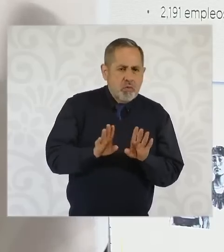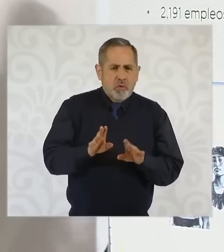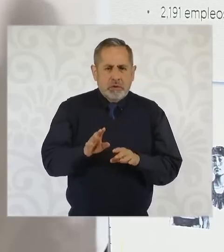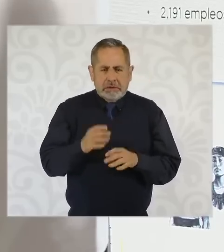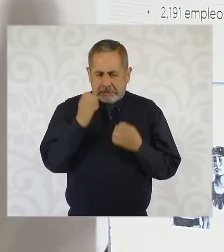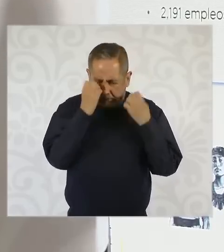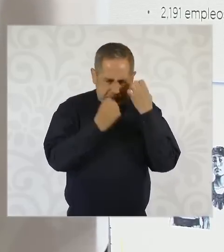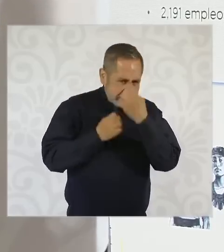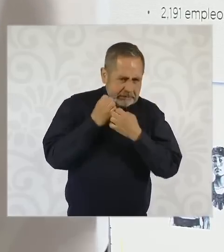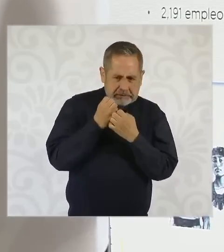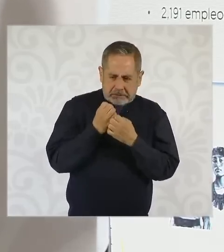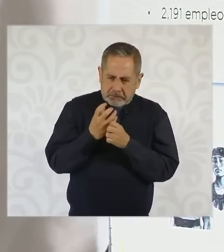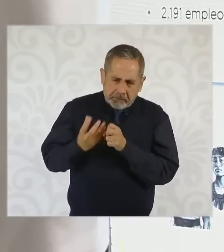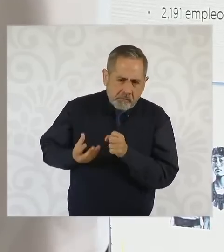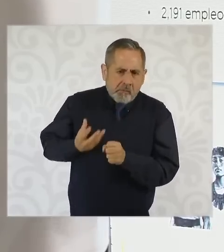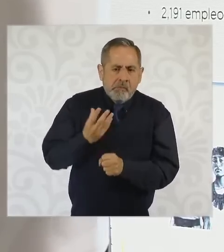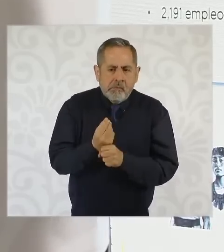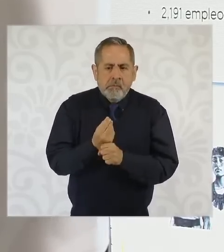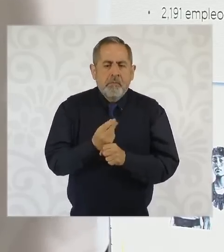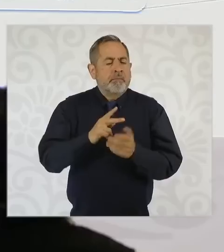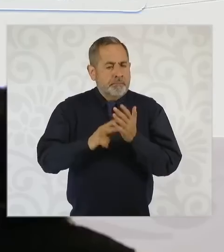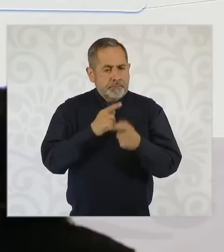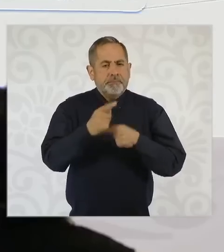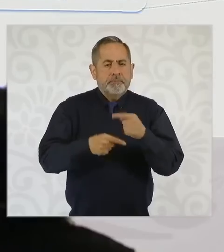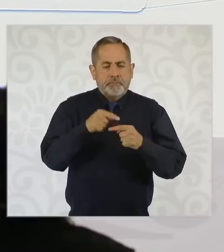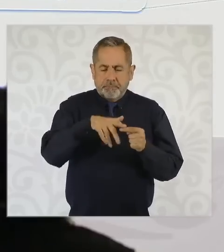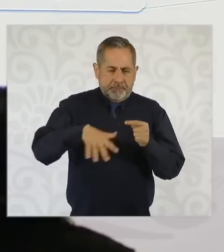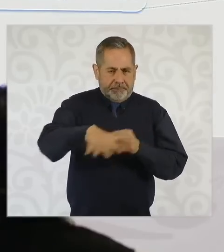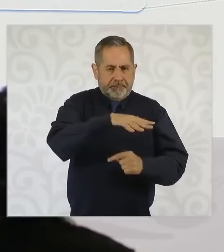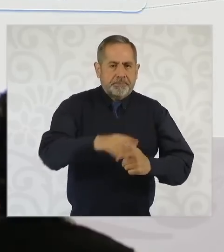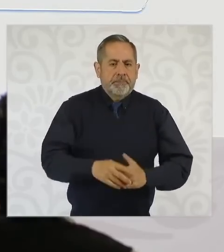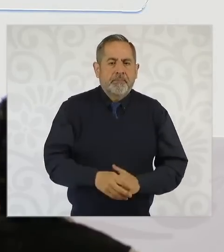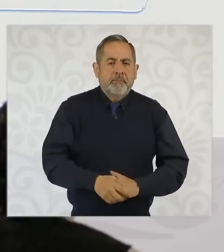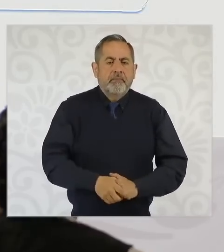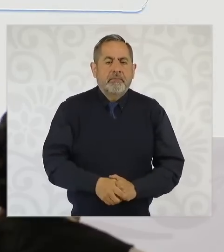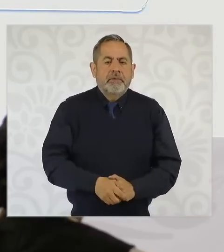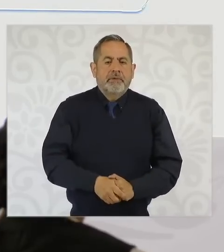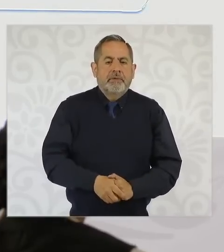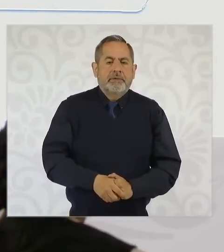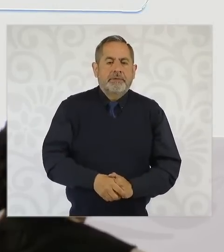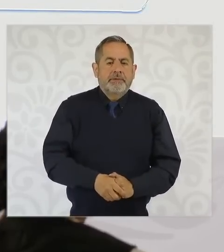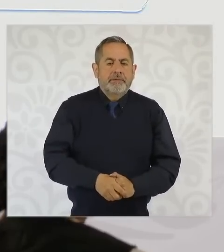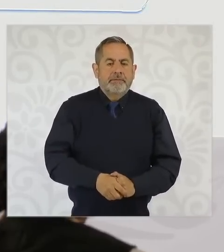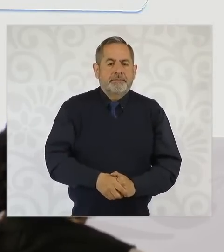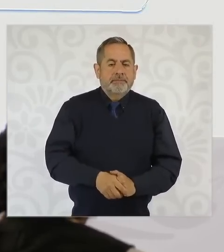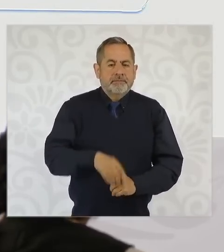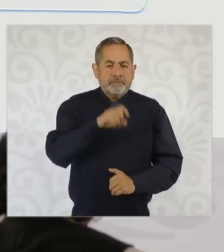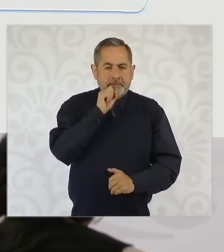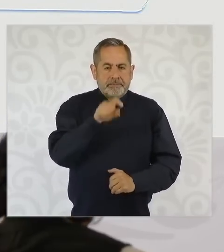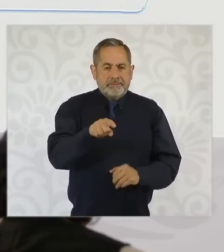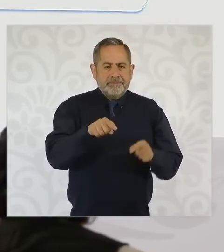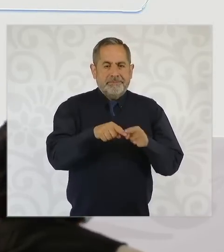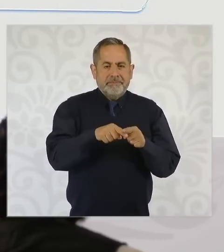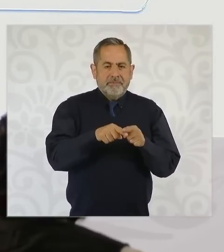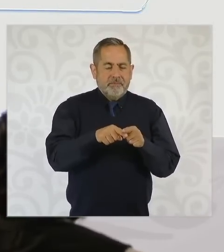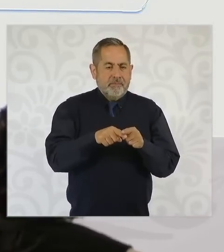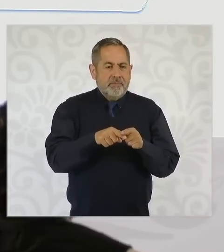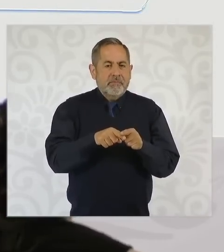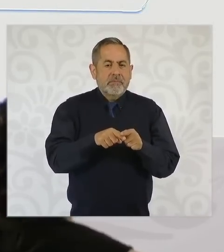reconstrucción y de estabilización De esta zona la siguiente El Paso superior eh en Óscar perroz